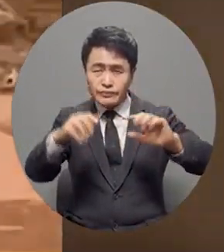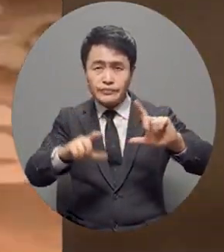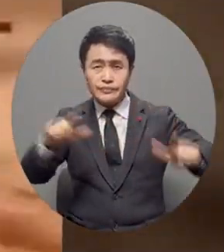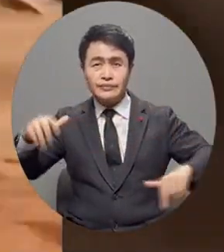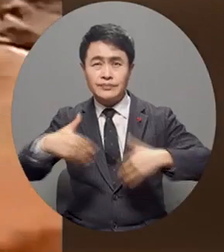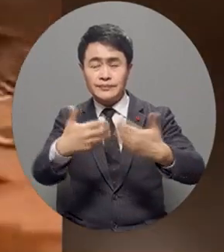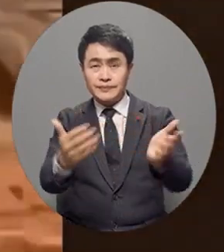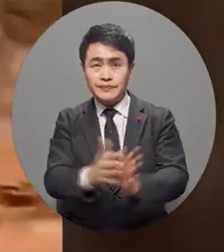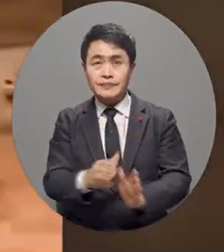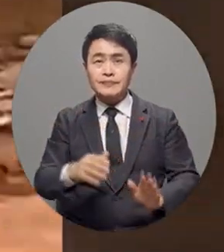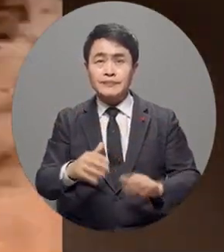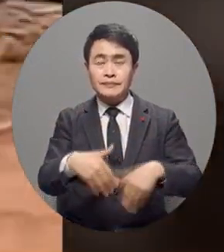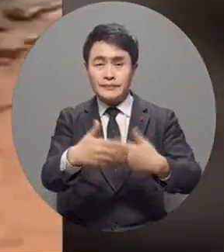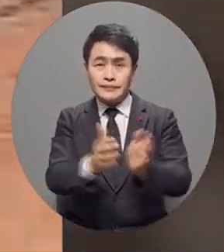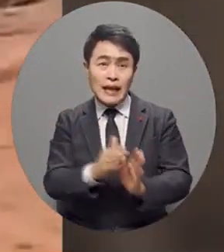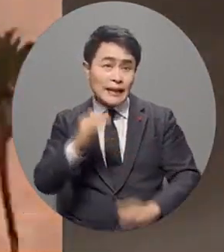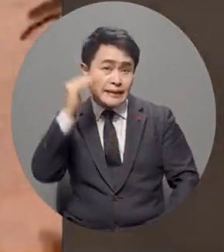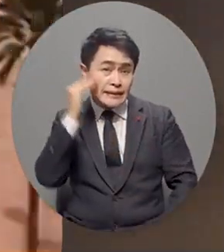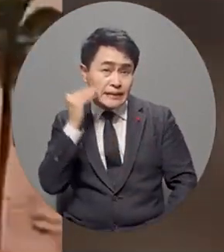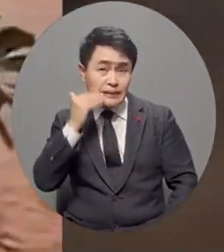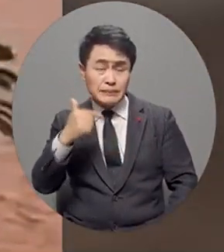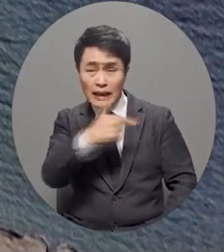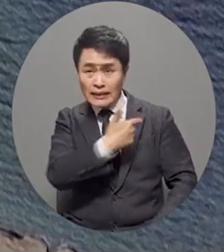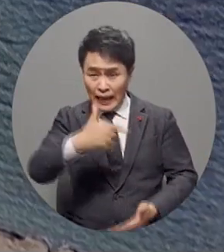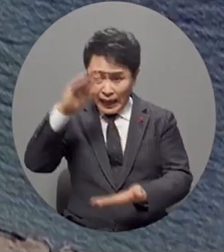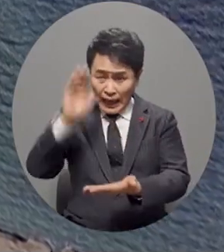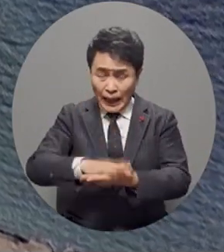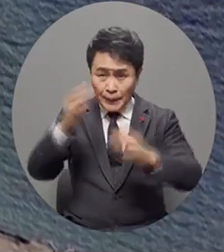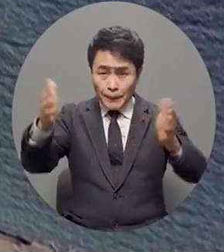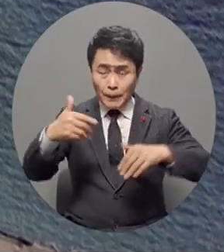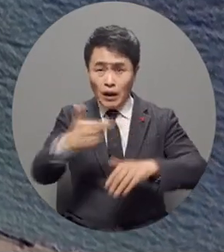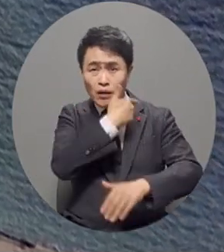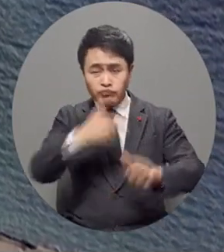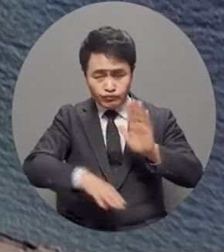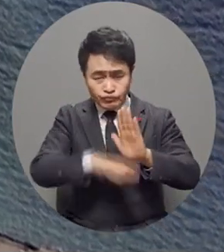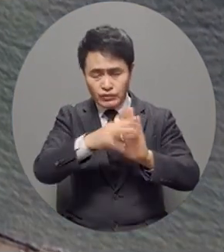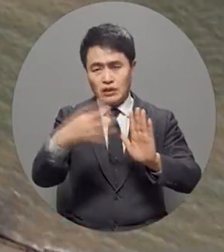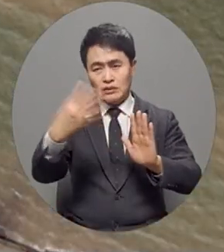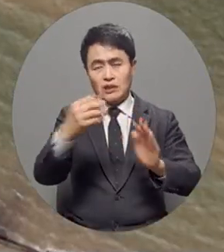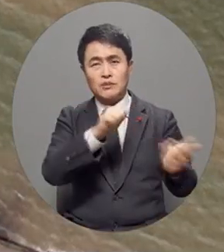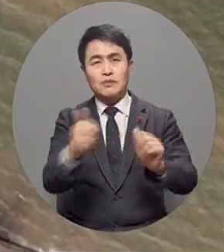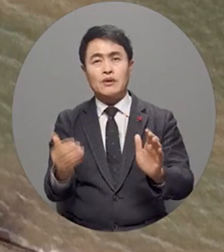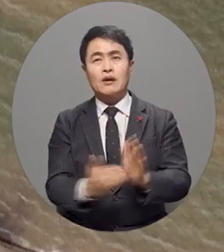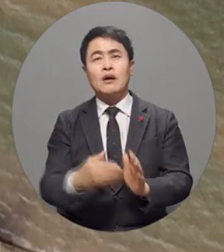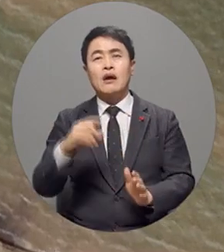각종 기상 이변도 속출했습니다. 리비아에서는 열대성 폭풍으로 대홍수가 발생해 4000여 명이 숨지고 1만 명이